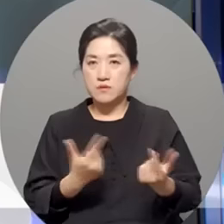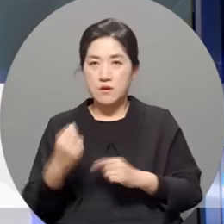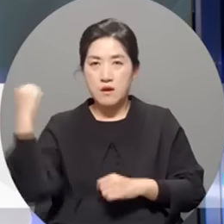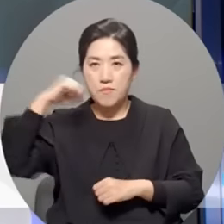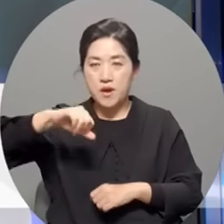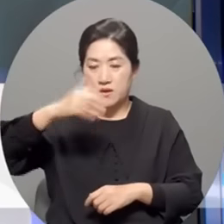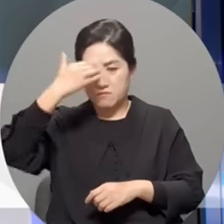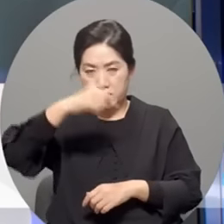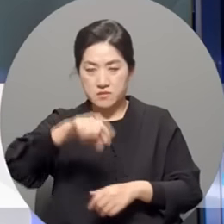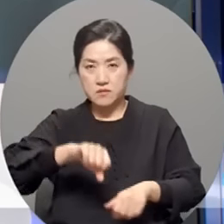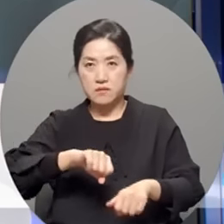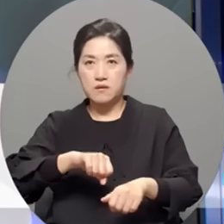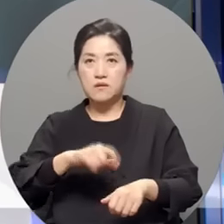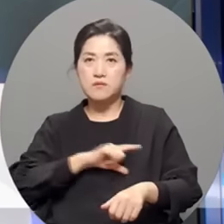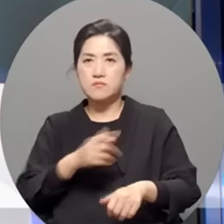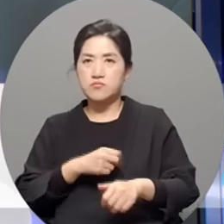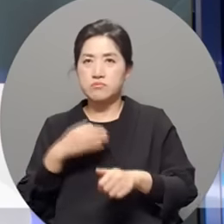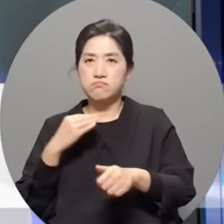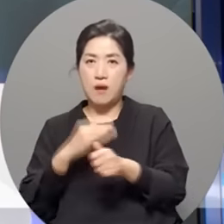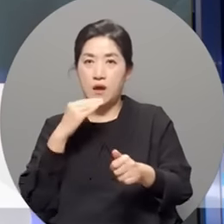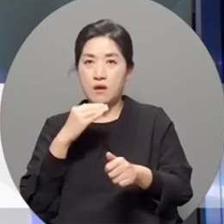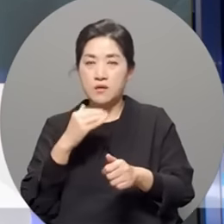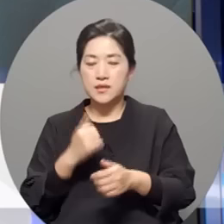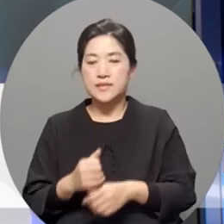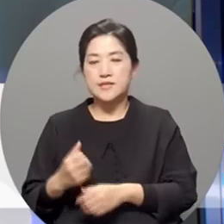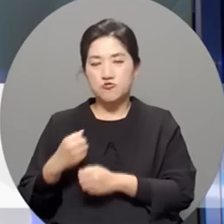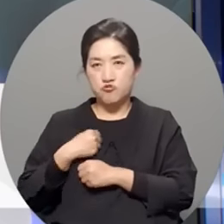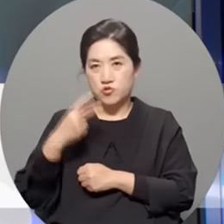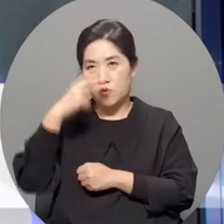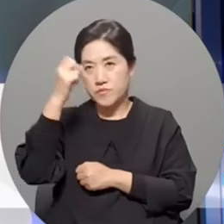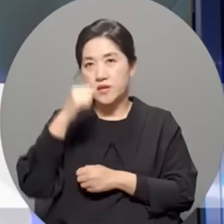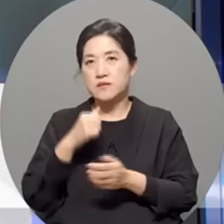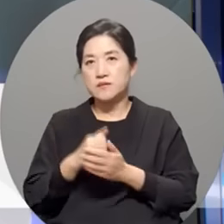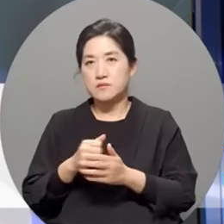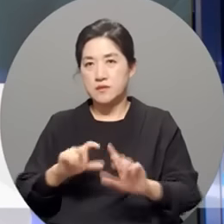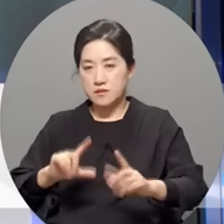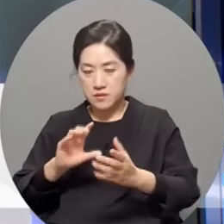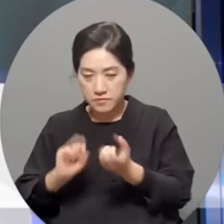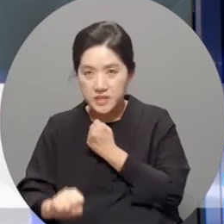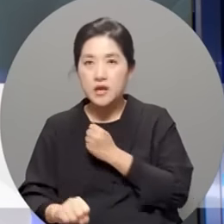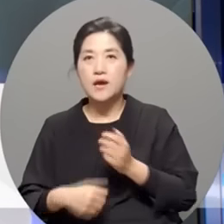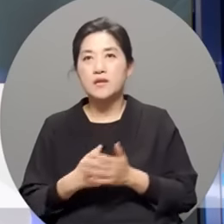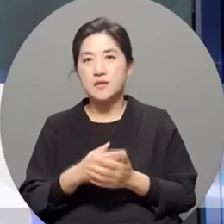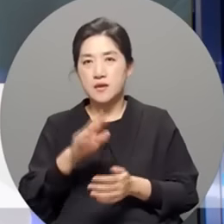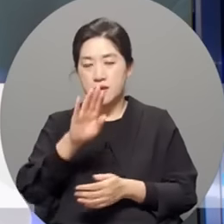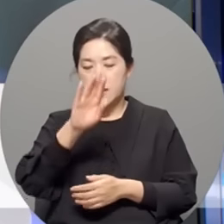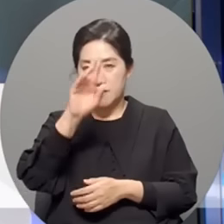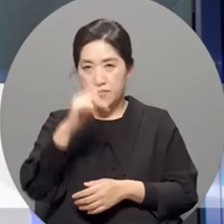결과를 경찰에 이첩한 뒤 집단 항명 수괴라는 혐의로 보직 해임됐는데요.